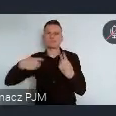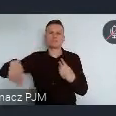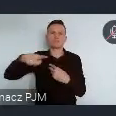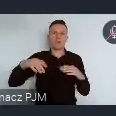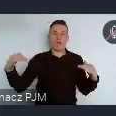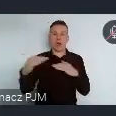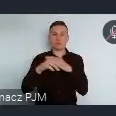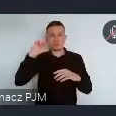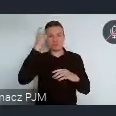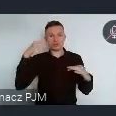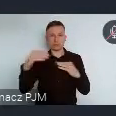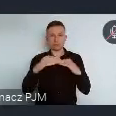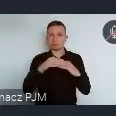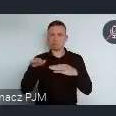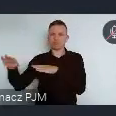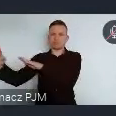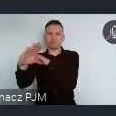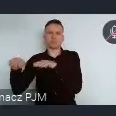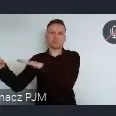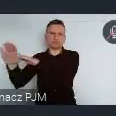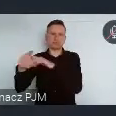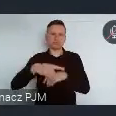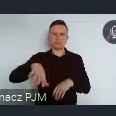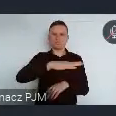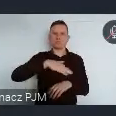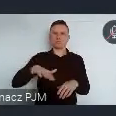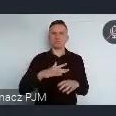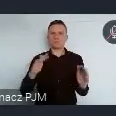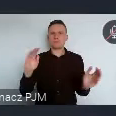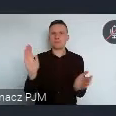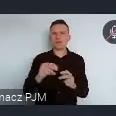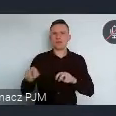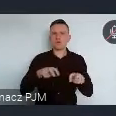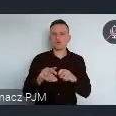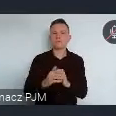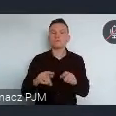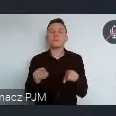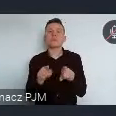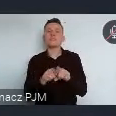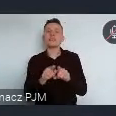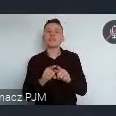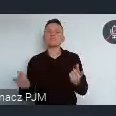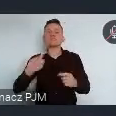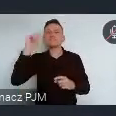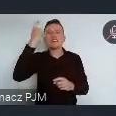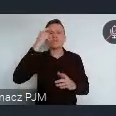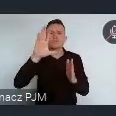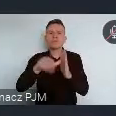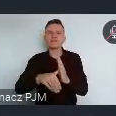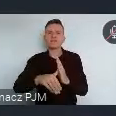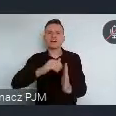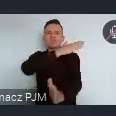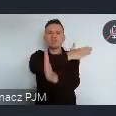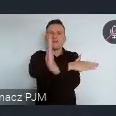też jak gdyby likwidujemy skrzyżowania, które są z sygnalizacją świetlną,